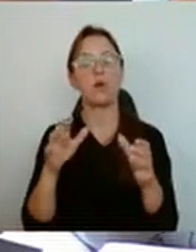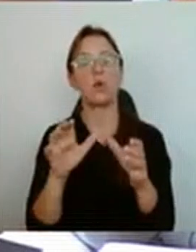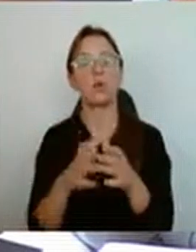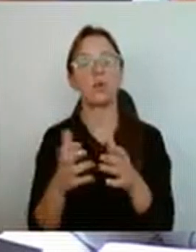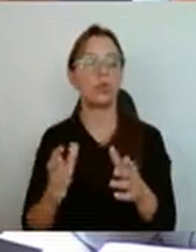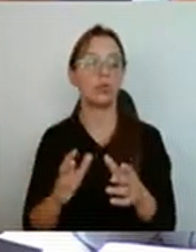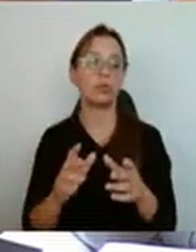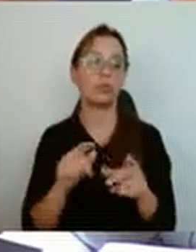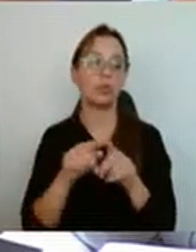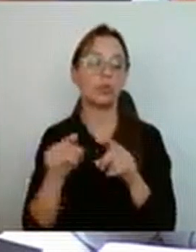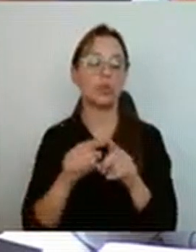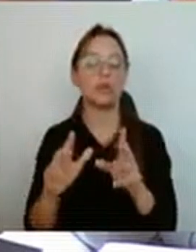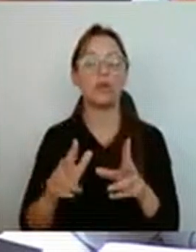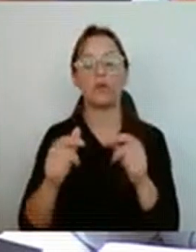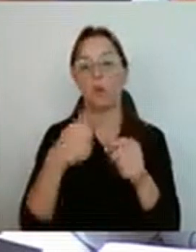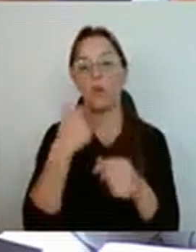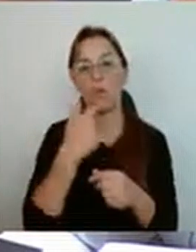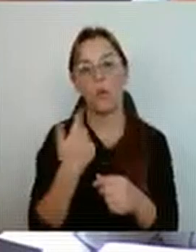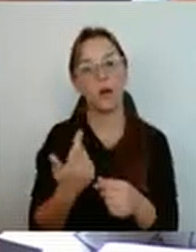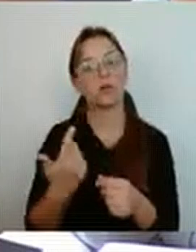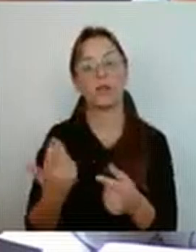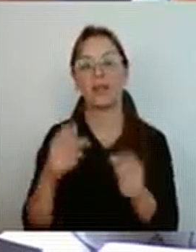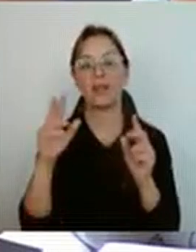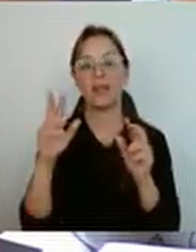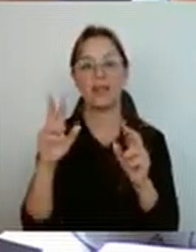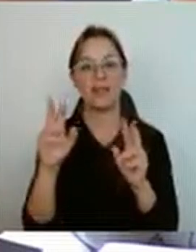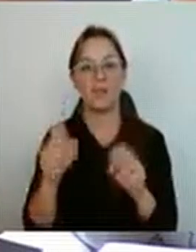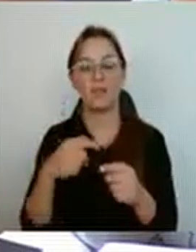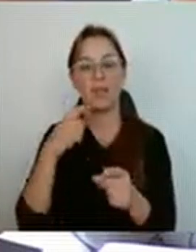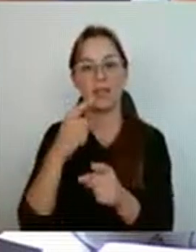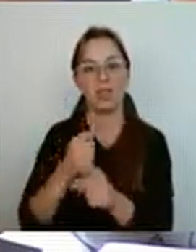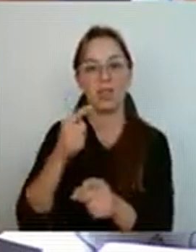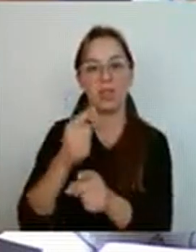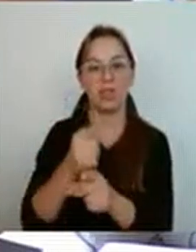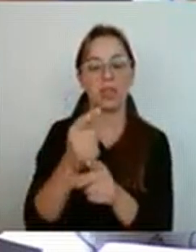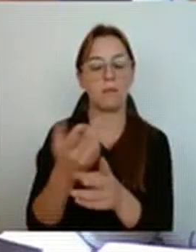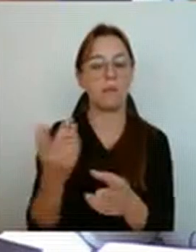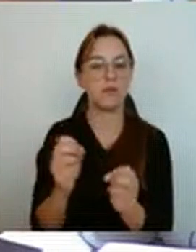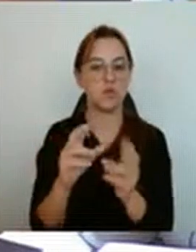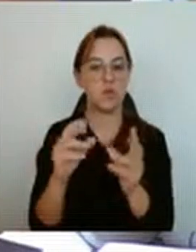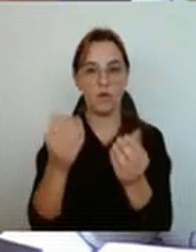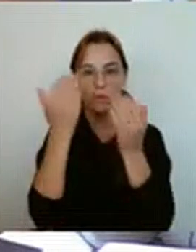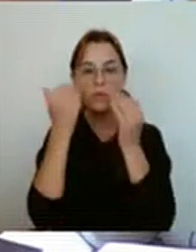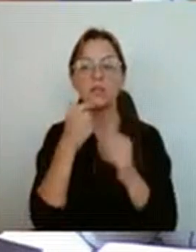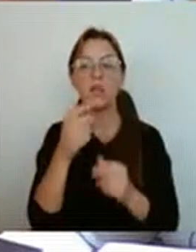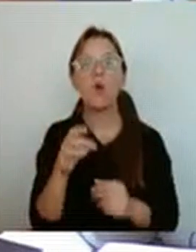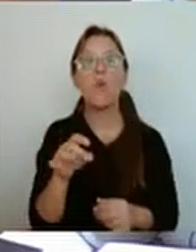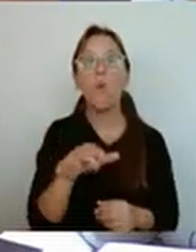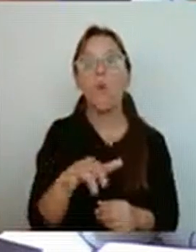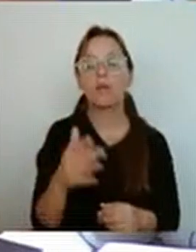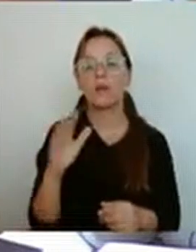Assembleia sobre onde e quando discutir o assunto, com a mera indicação de que a